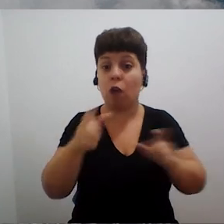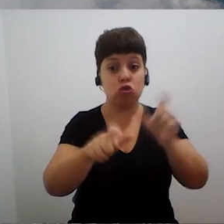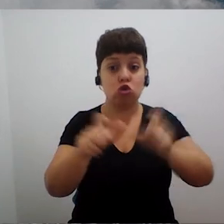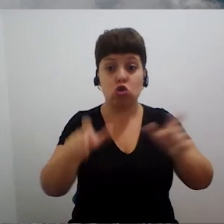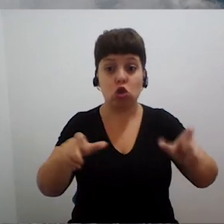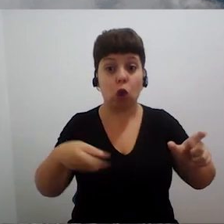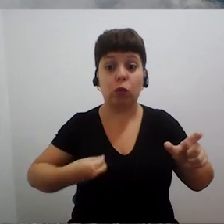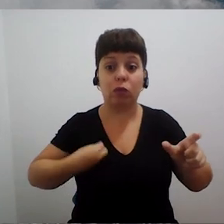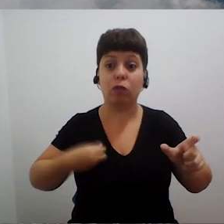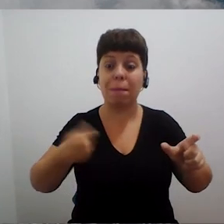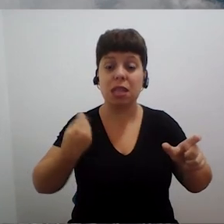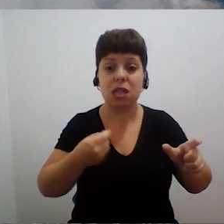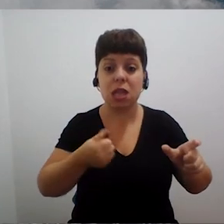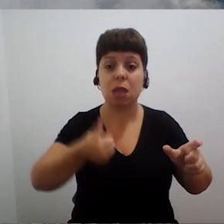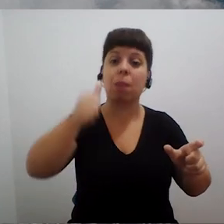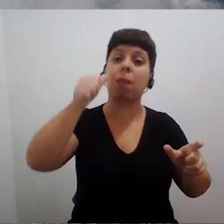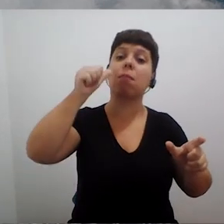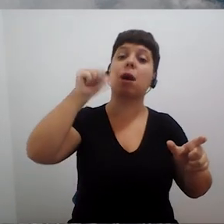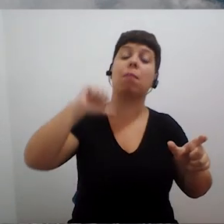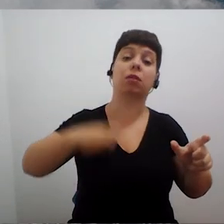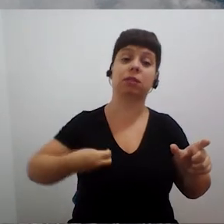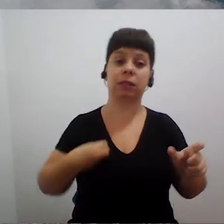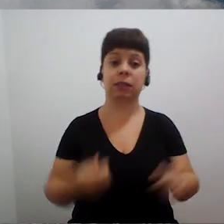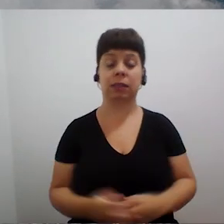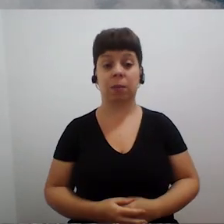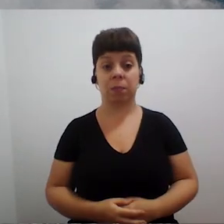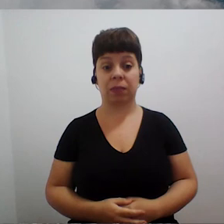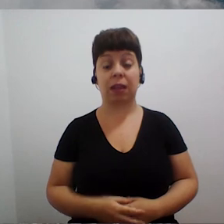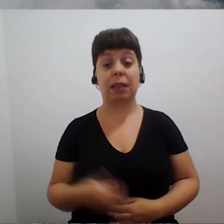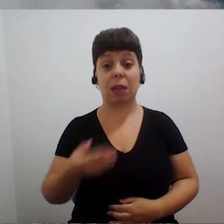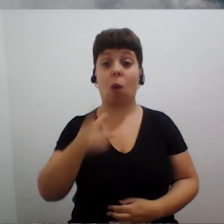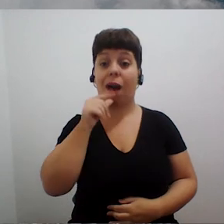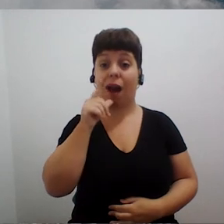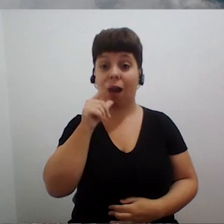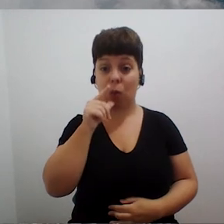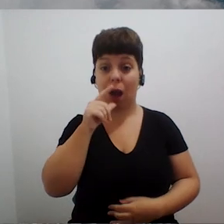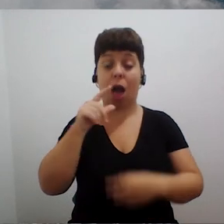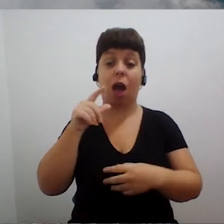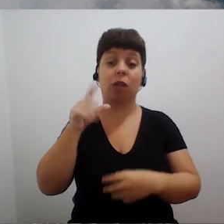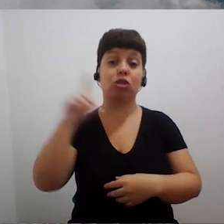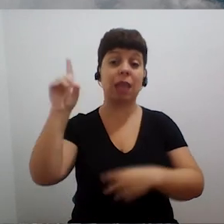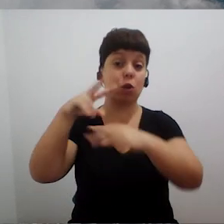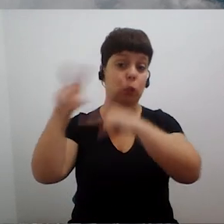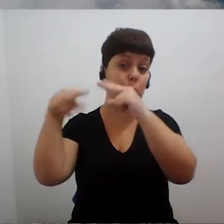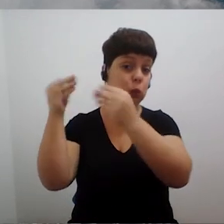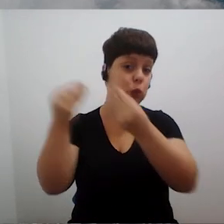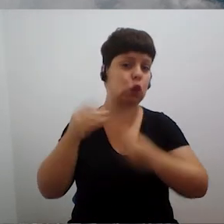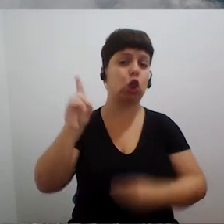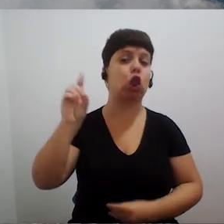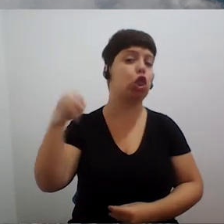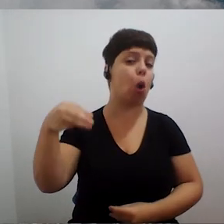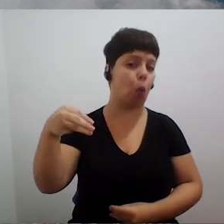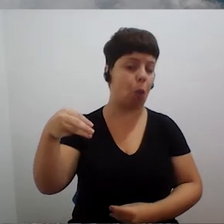Então, afirmar a água como dom divino já leva as igrejas, religiões, povos, culturas a